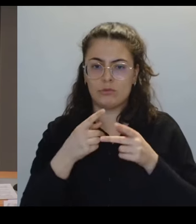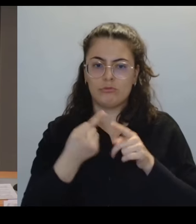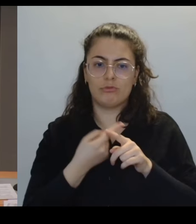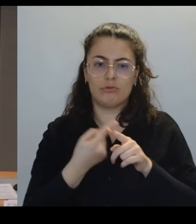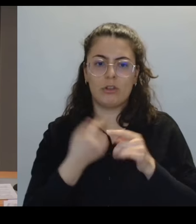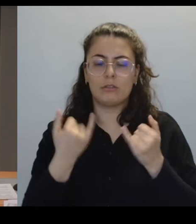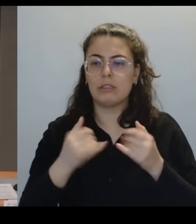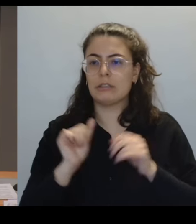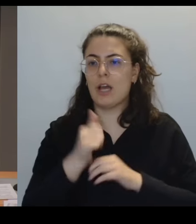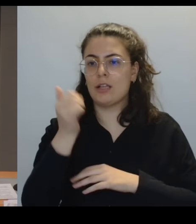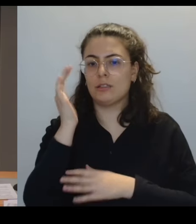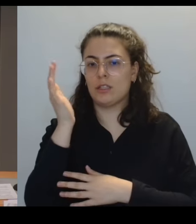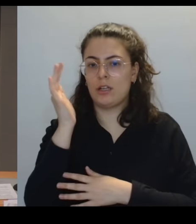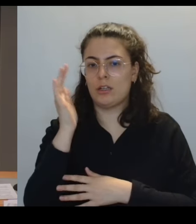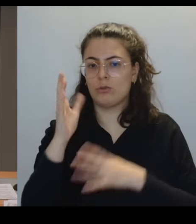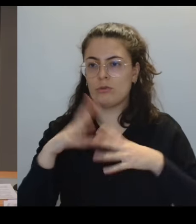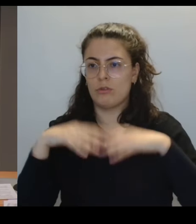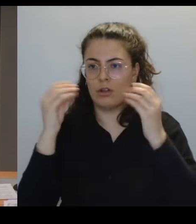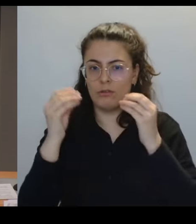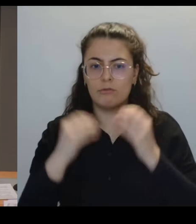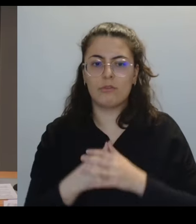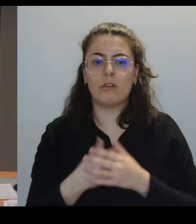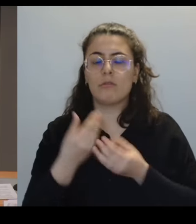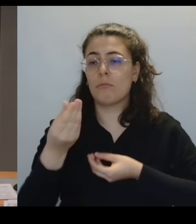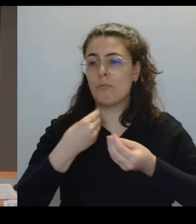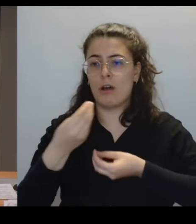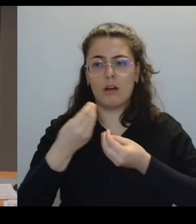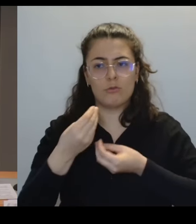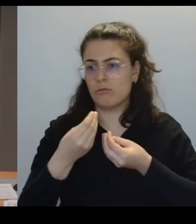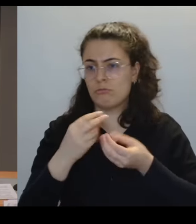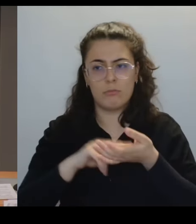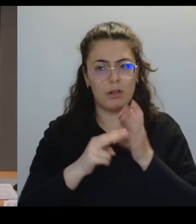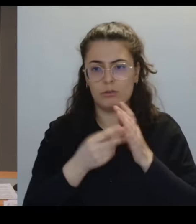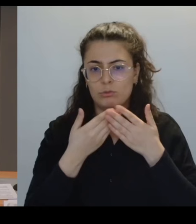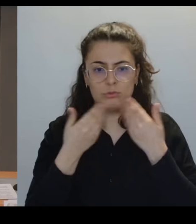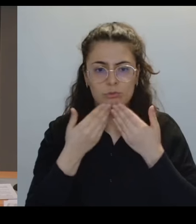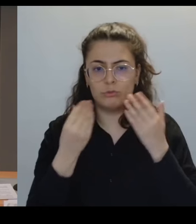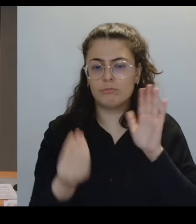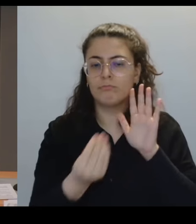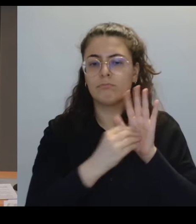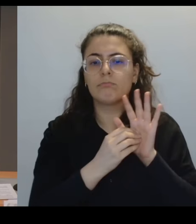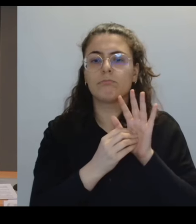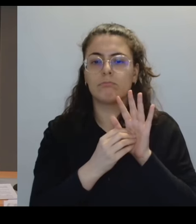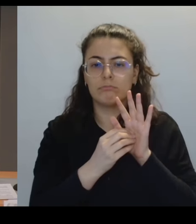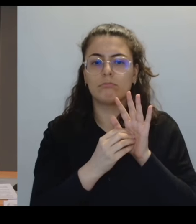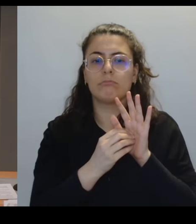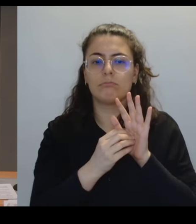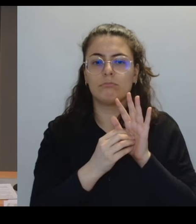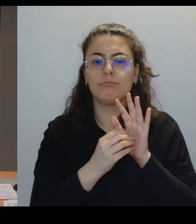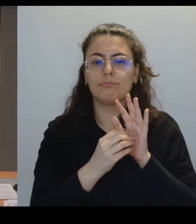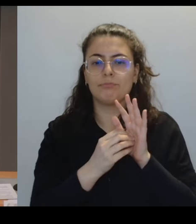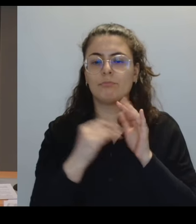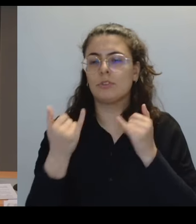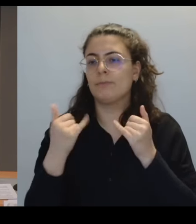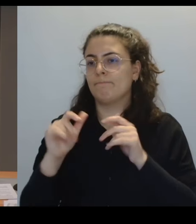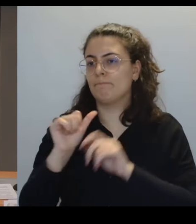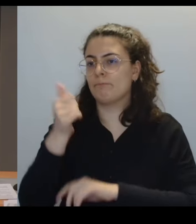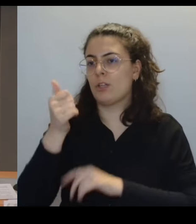Eine Beratung ist nicht vorgesehen. Vorgeschlagen wird die Überweisung des Gesetzesantrags an den Hauptausschuss. Widerspruch höre ich nicht. Dann verfahren